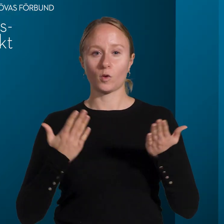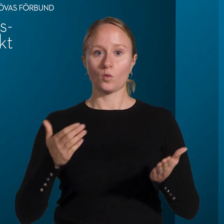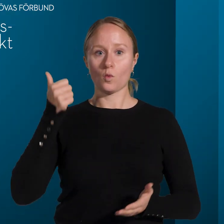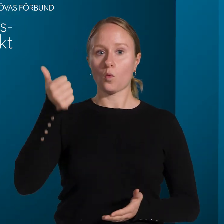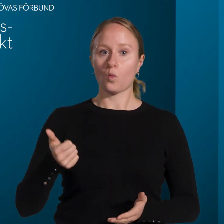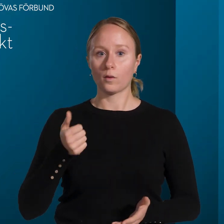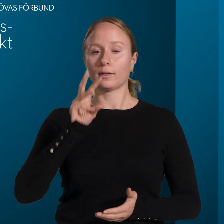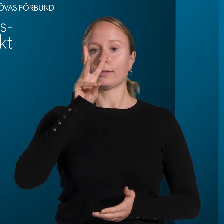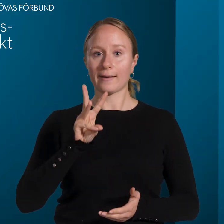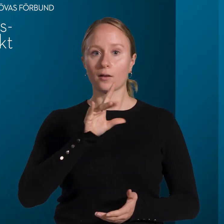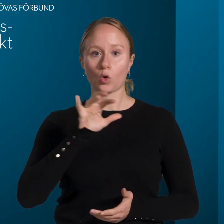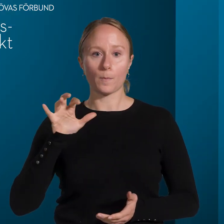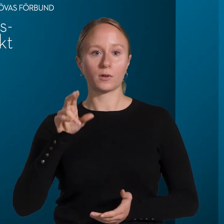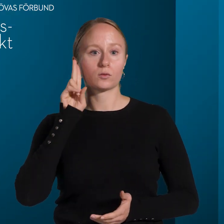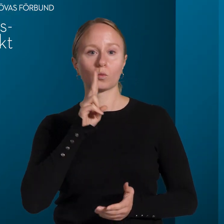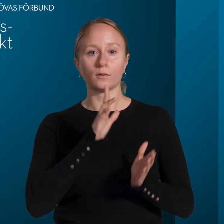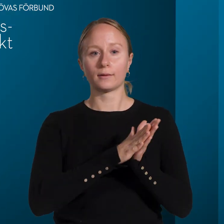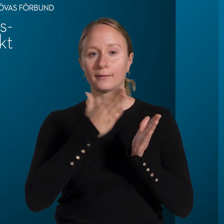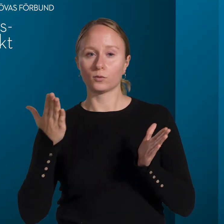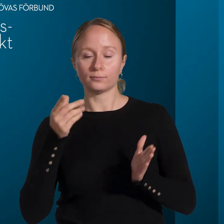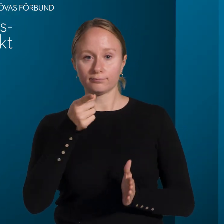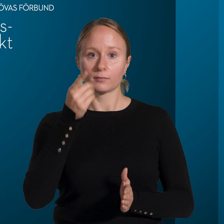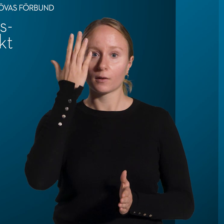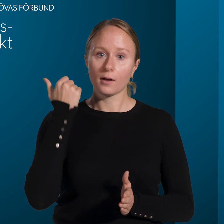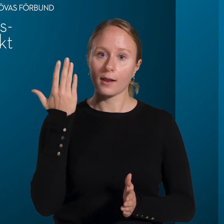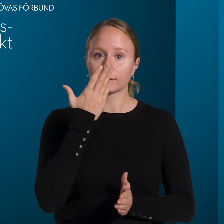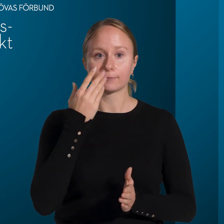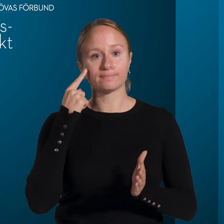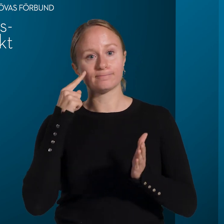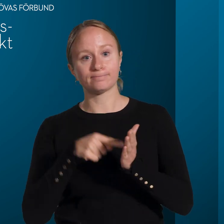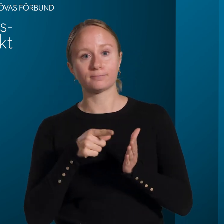I årets tredje nummer av Dövas tidskrift kan du läsa bland annat om -